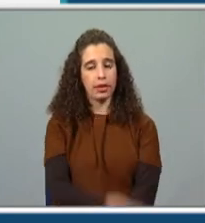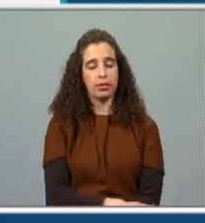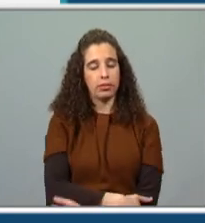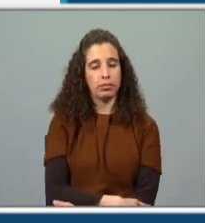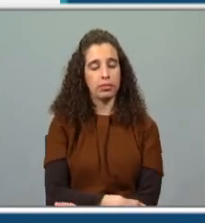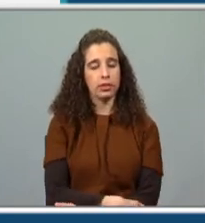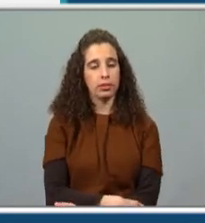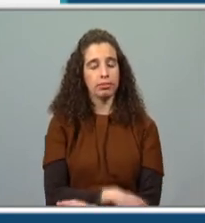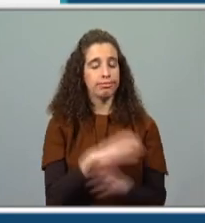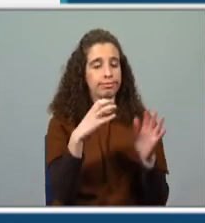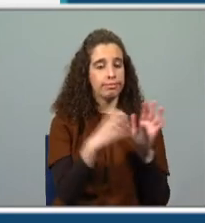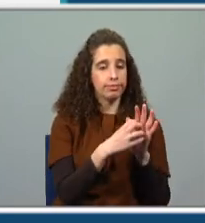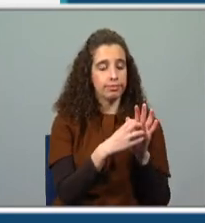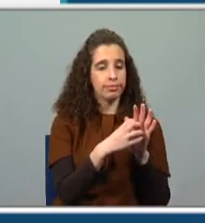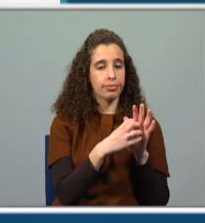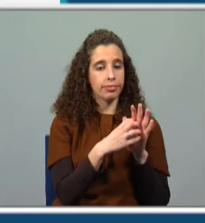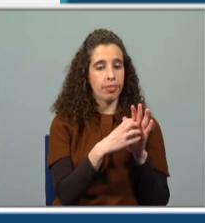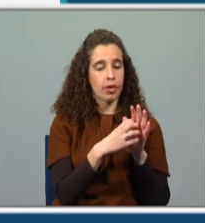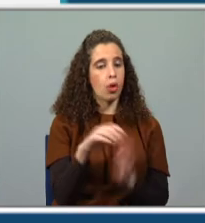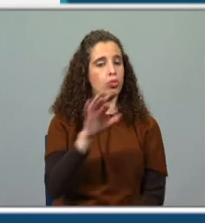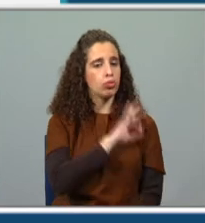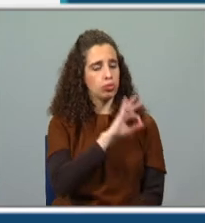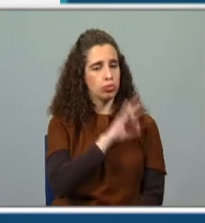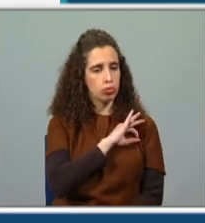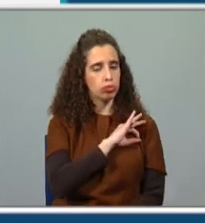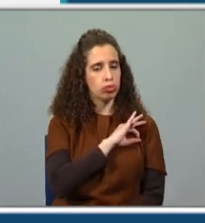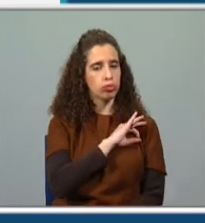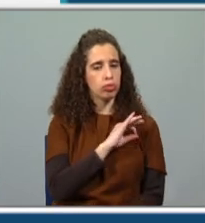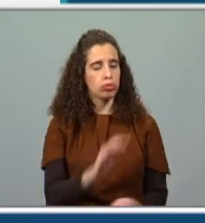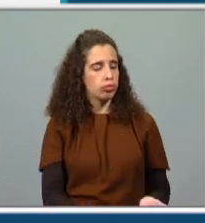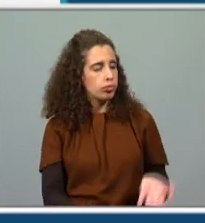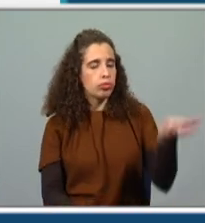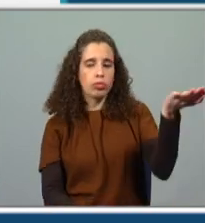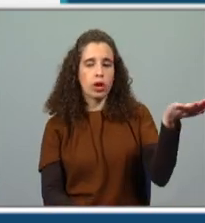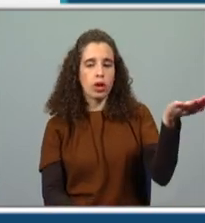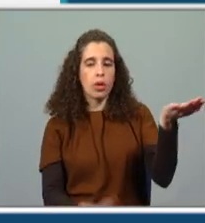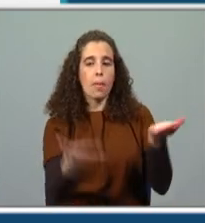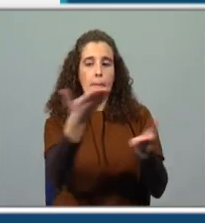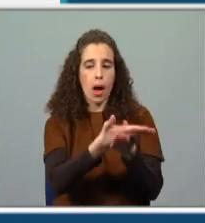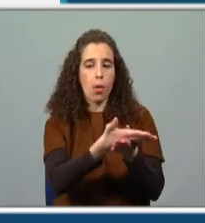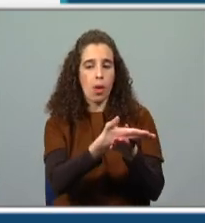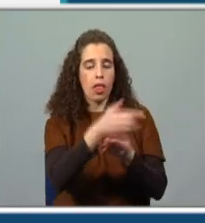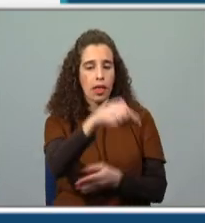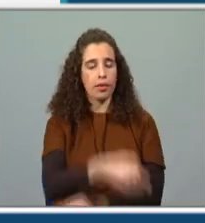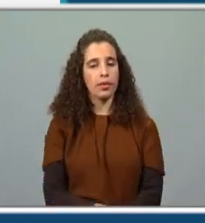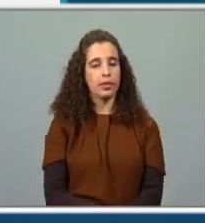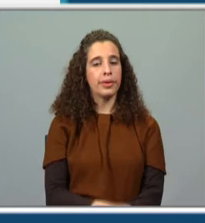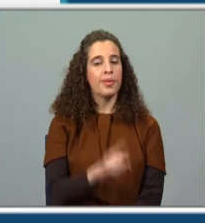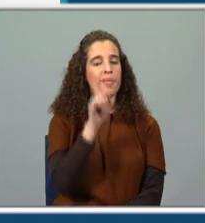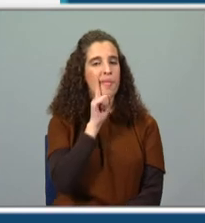e nos imagens temos um senhor que traz um cesto de pães temos uma menina que 在圖像中，我們有一位紳士帶來一籃麵包 我們有一個女孩